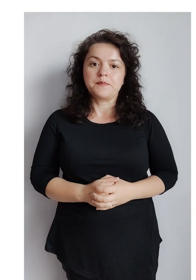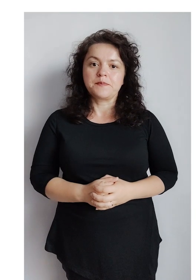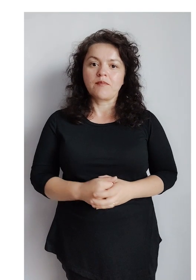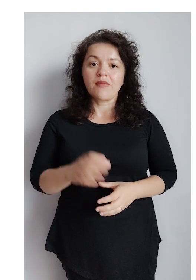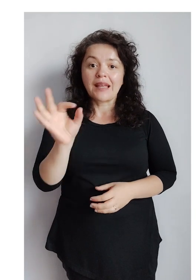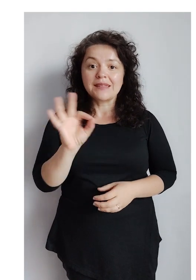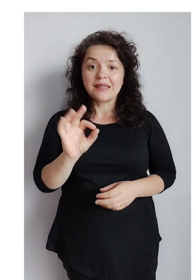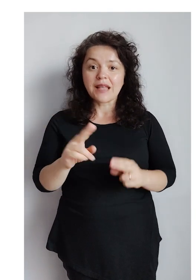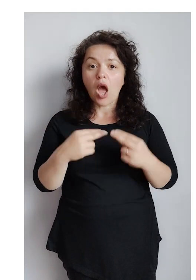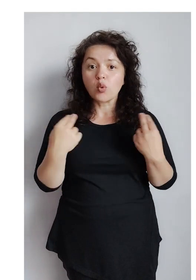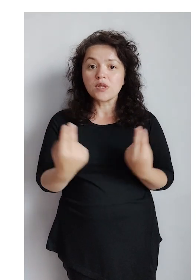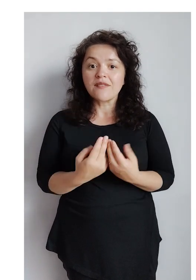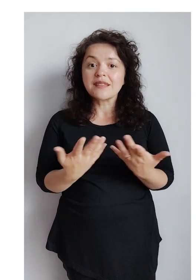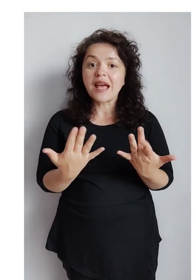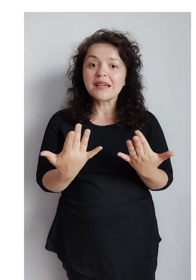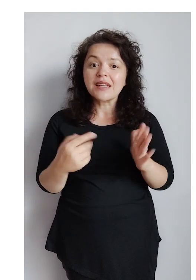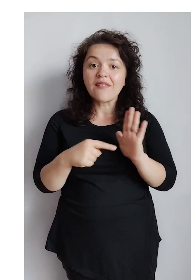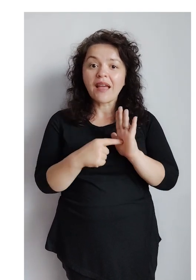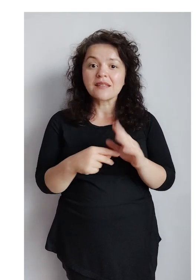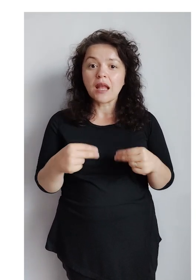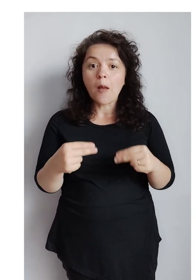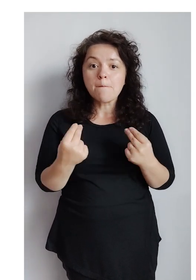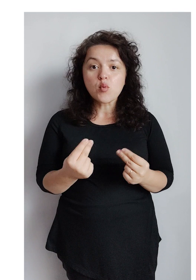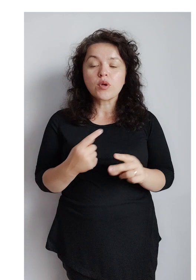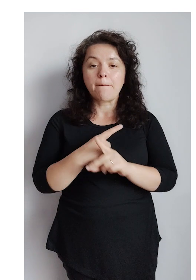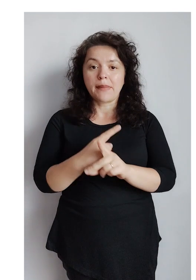Design universal, câteva exemple de bune practice